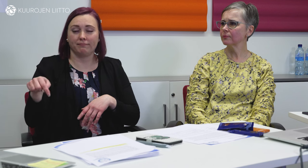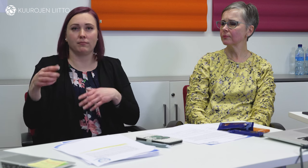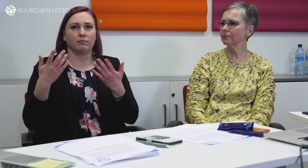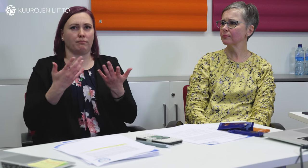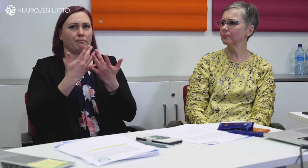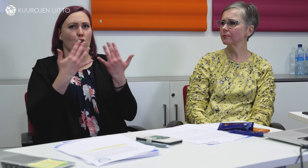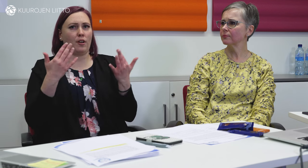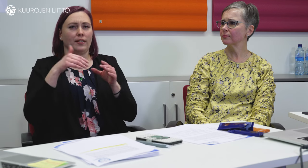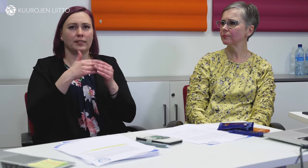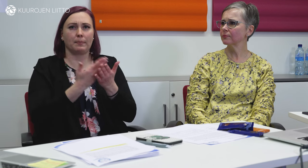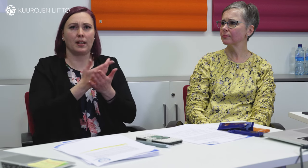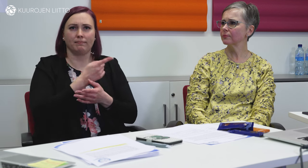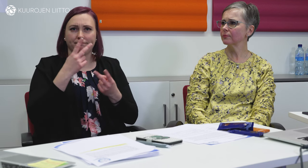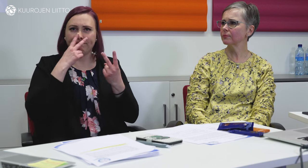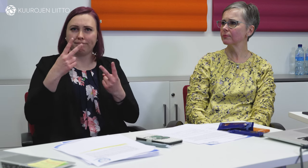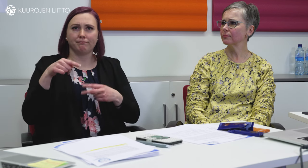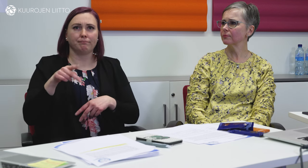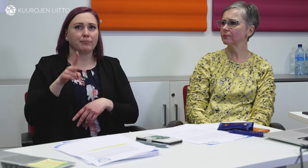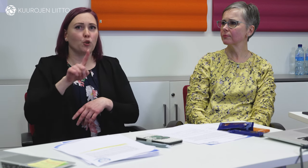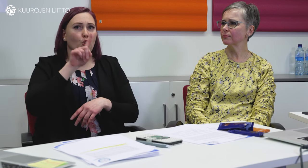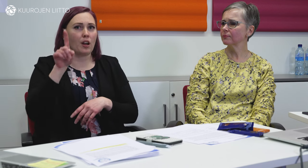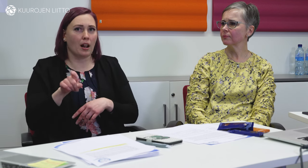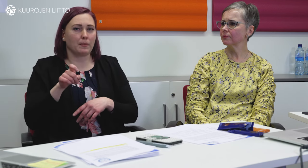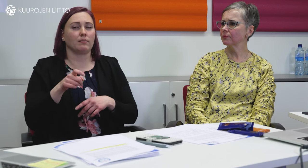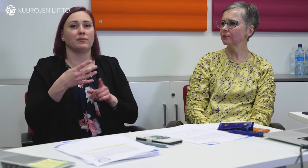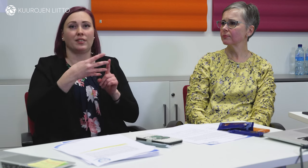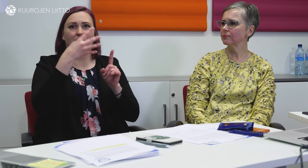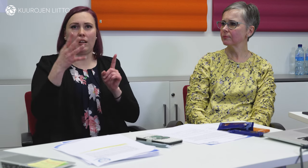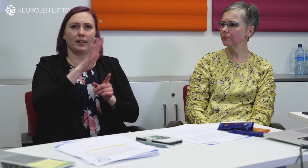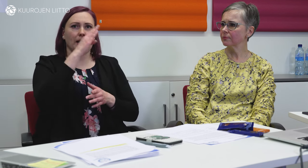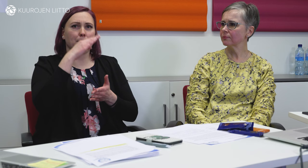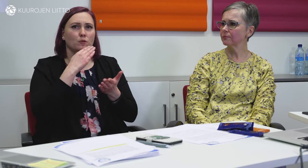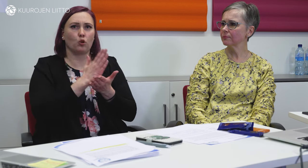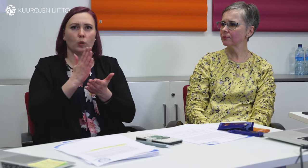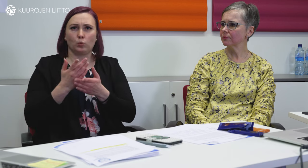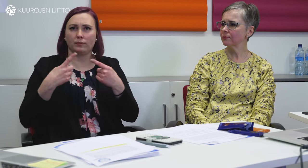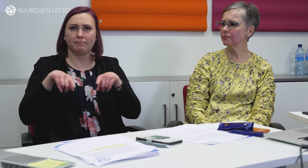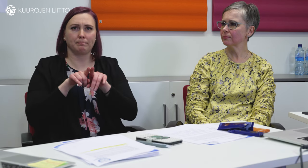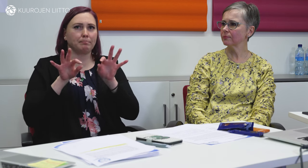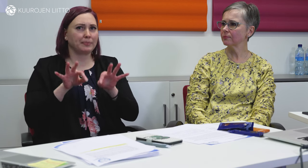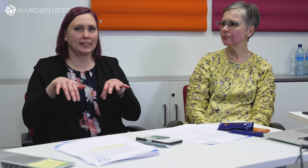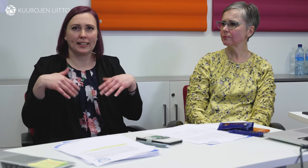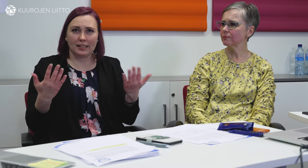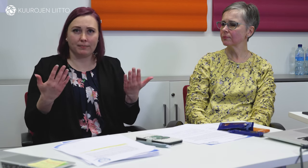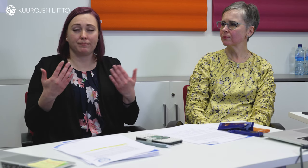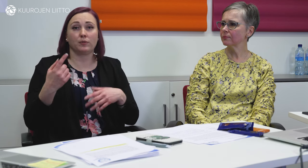mutta moni jäsenmaa katsoi, että tämä päätös vaarantaisi erityisesti - sateenkaari-ihmisten ihmisoikeuksien täysimääräisen toteutumisen.